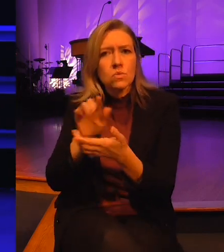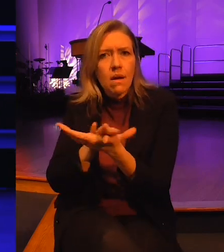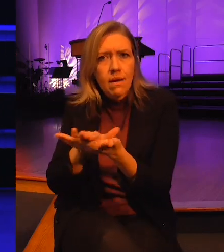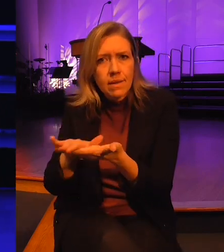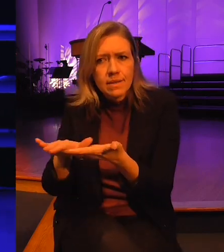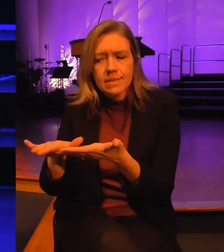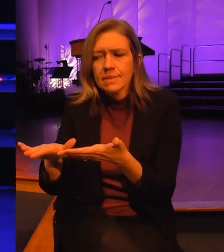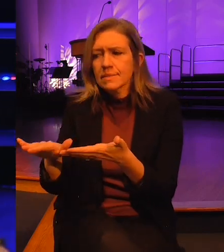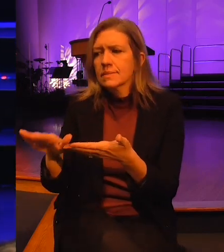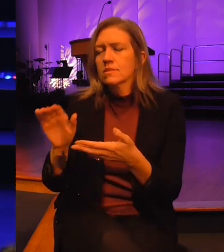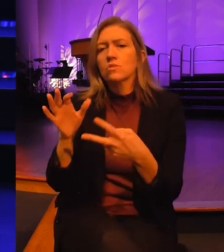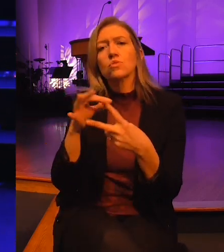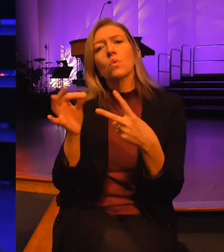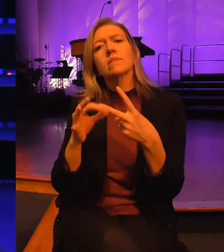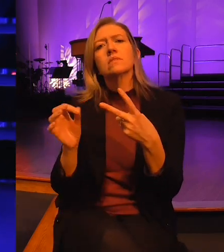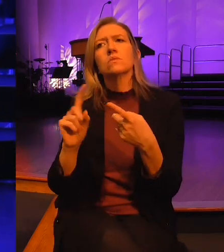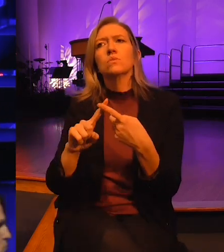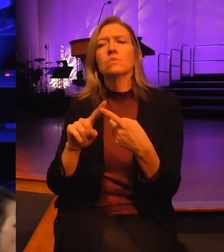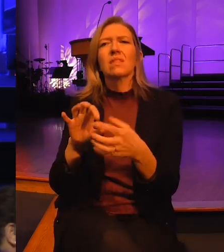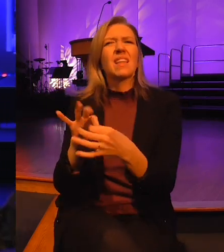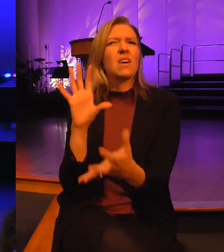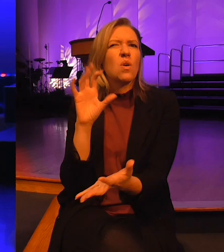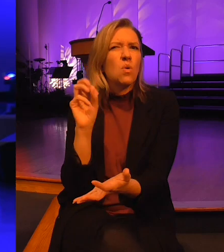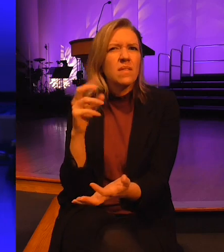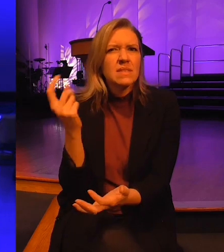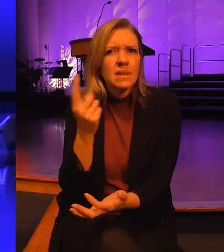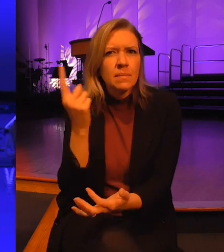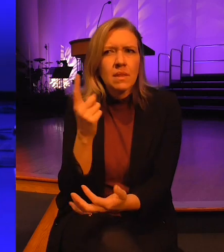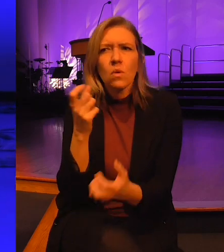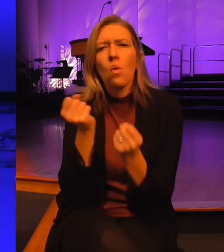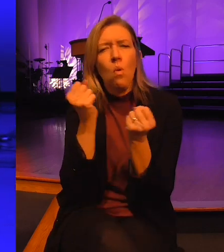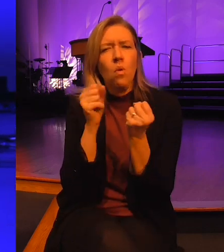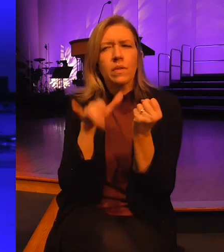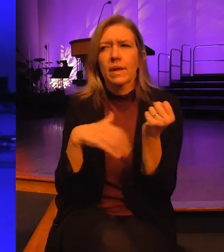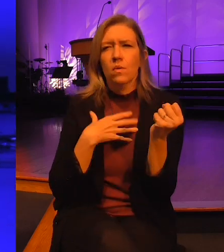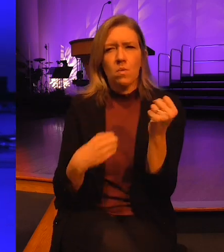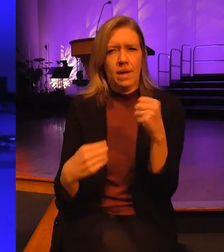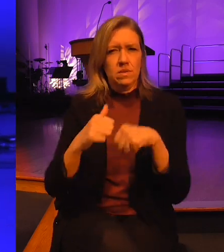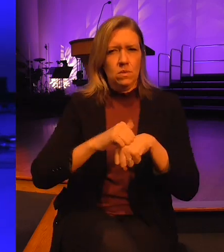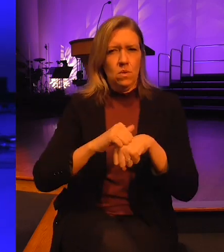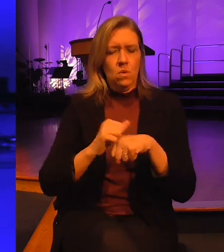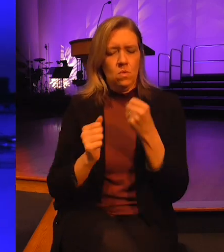ir Momento a momento, así que sostenga esa piedra y sepa lo que representa para usted y si